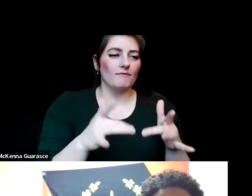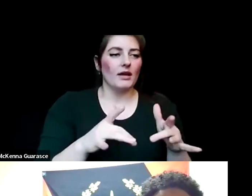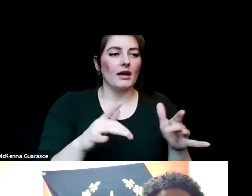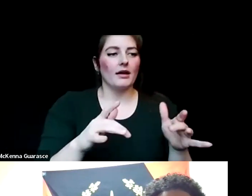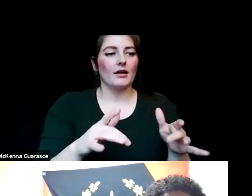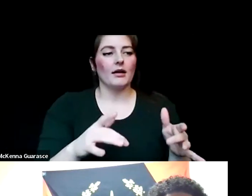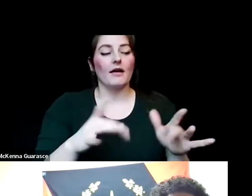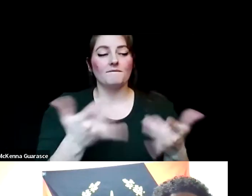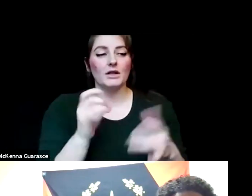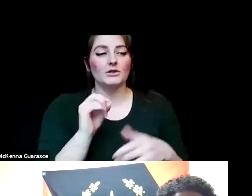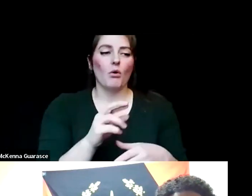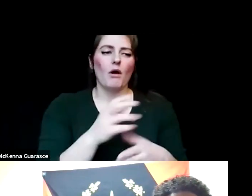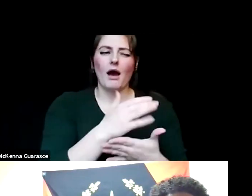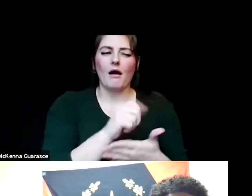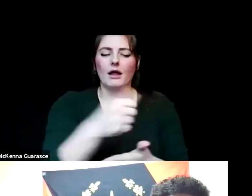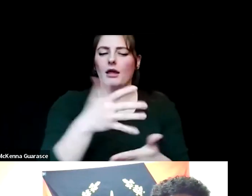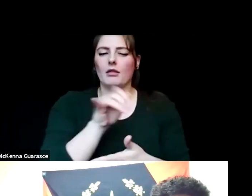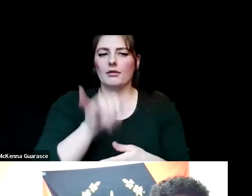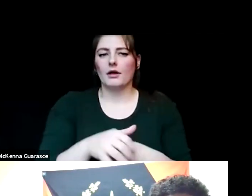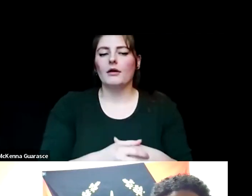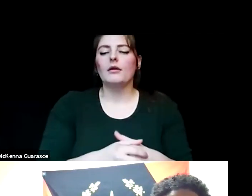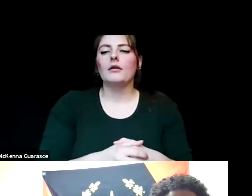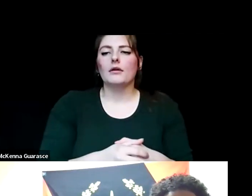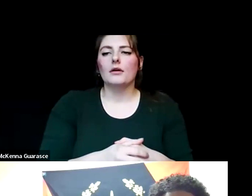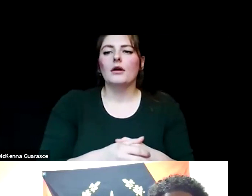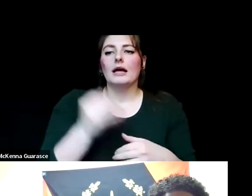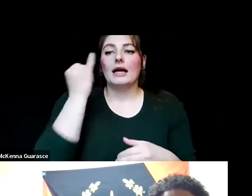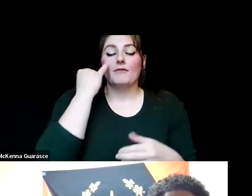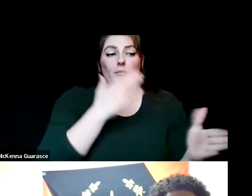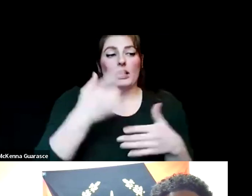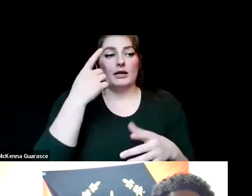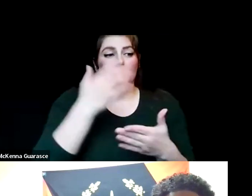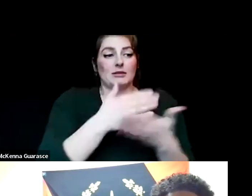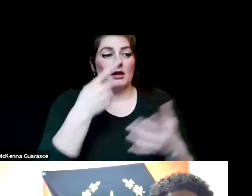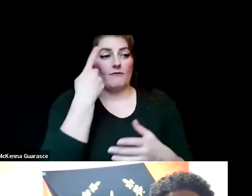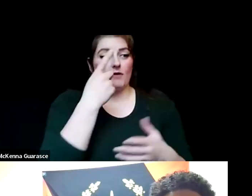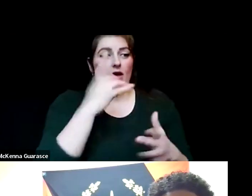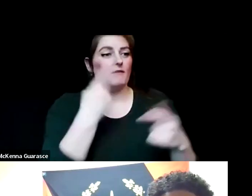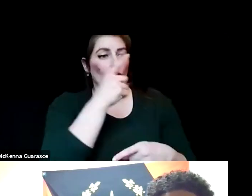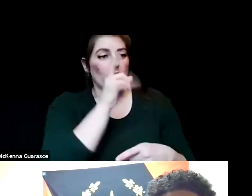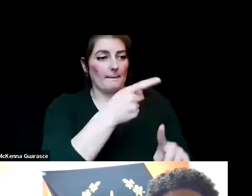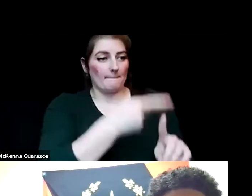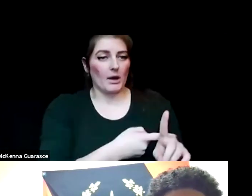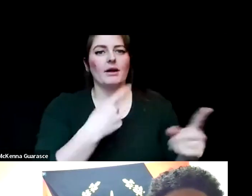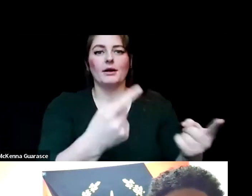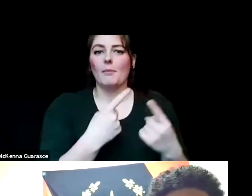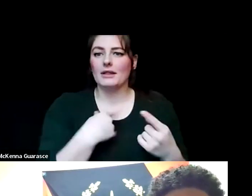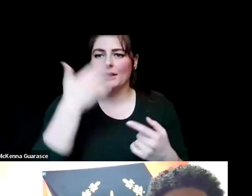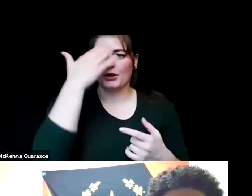de modo que cuando planeamos algo para ese mes, pueden venir y participar porque no queremos dejar